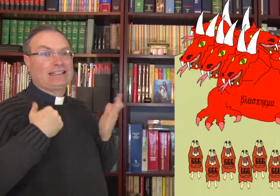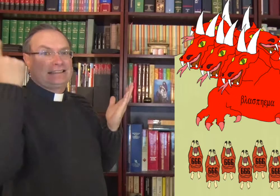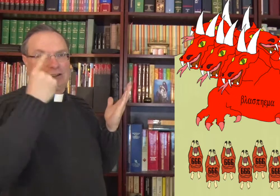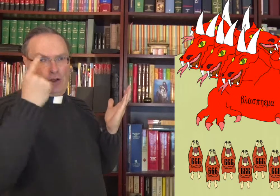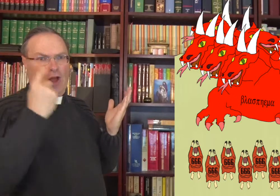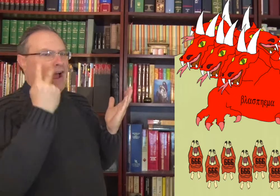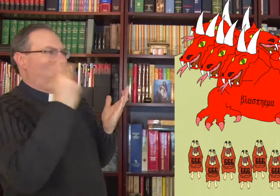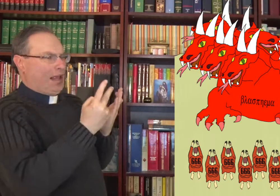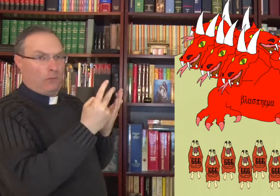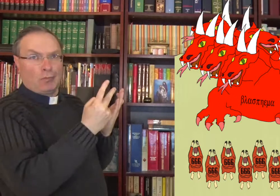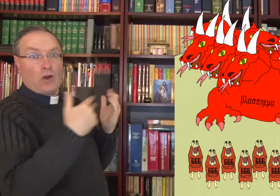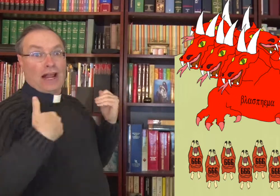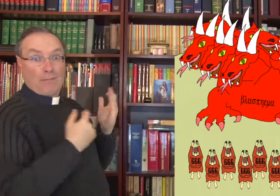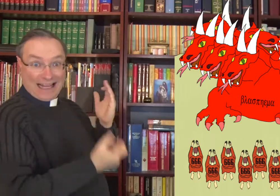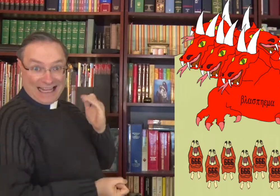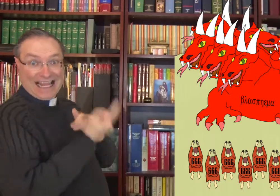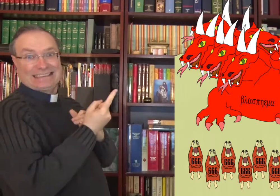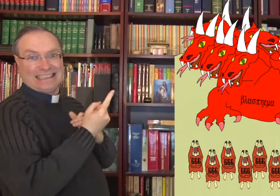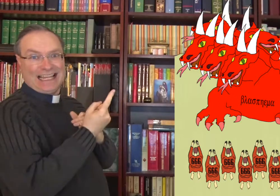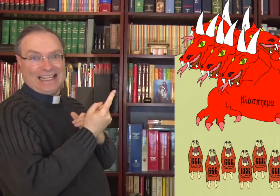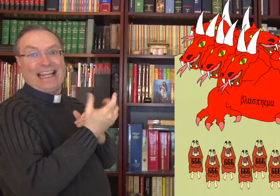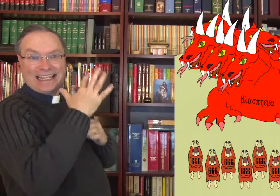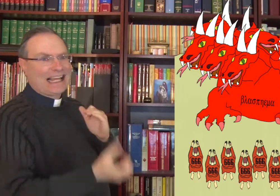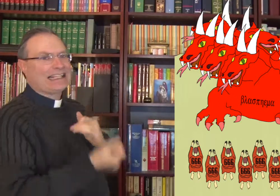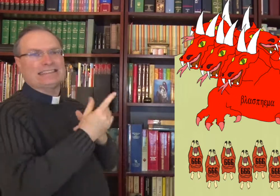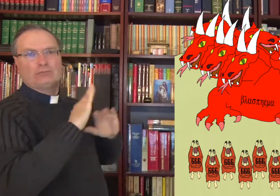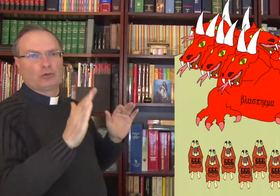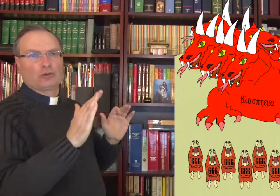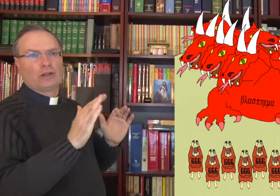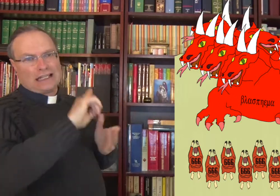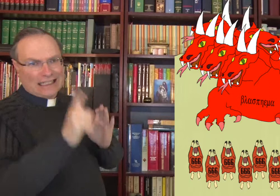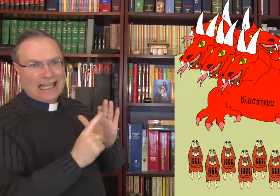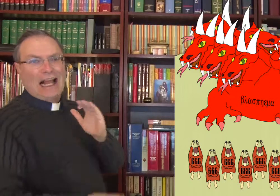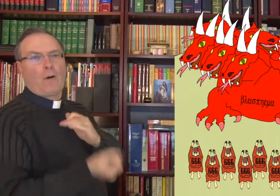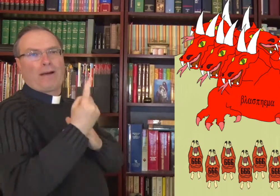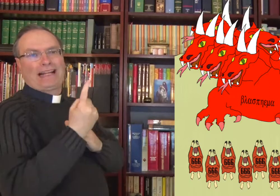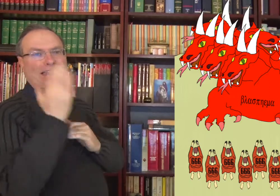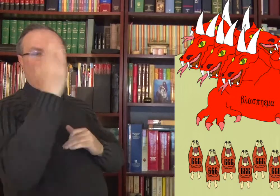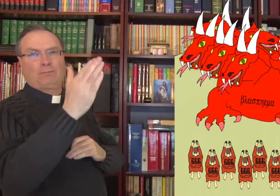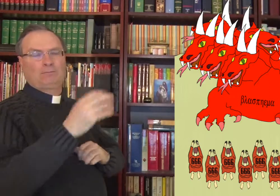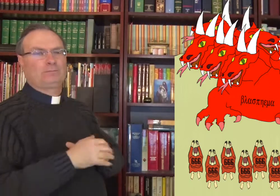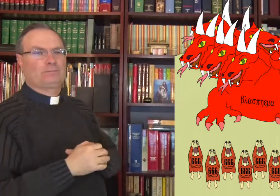s'étonneront en voyant que la bête existait, qu'elle n'existe plus et qu'elle reparaîtra.»